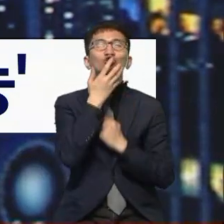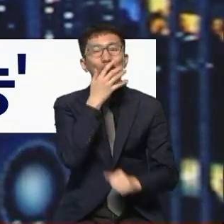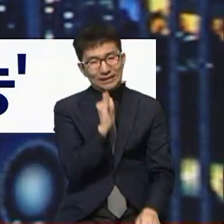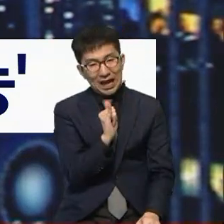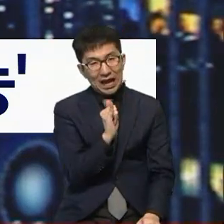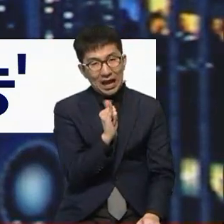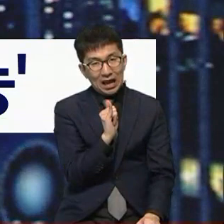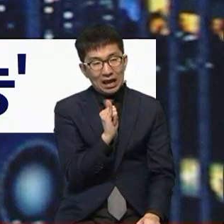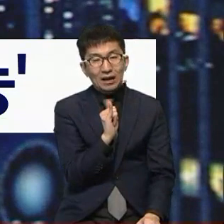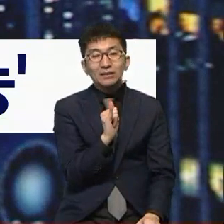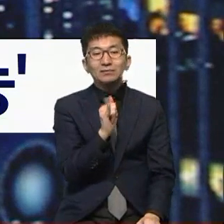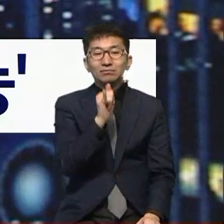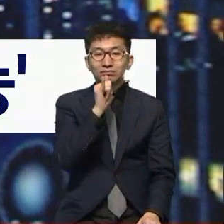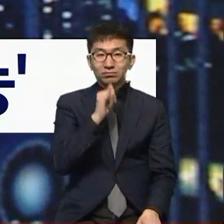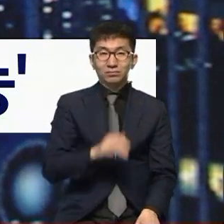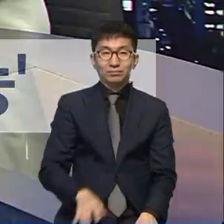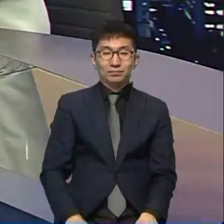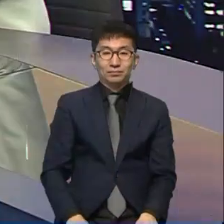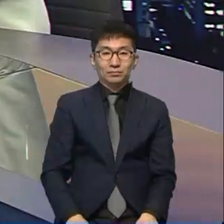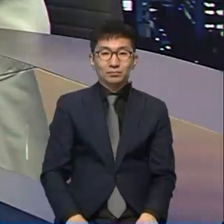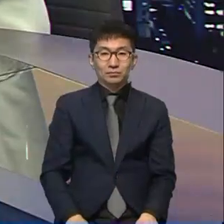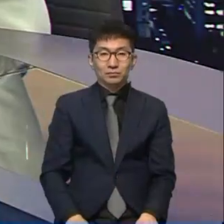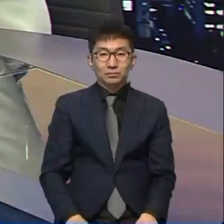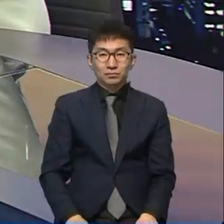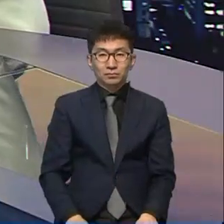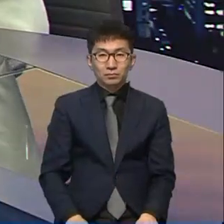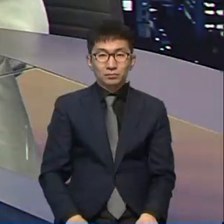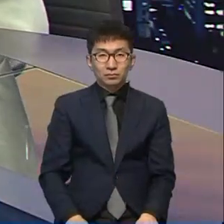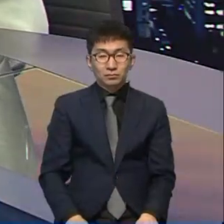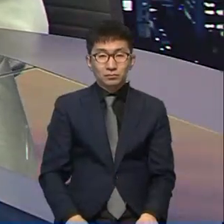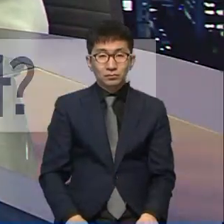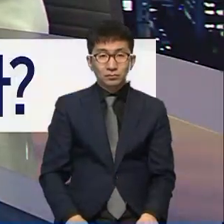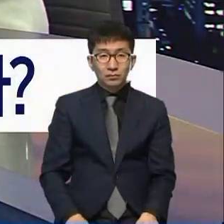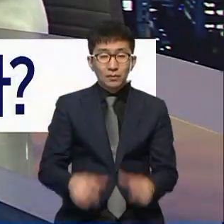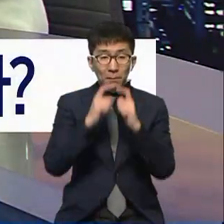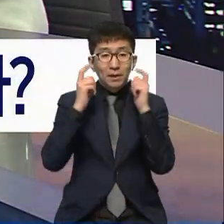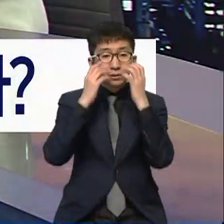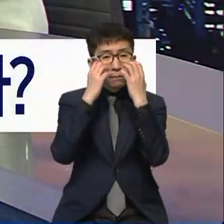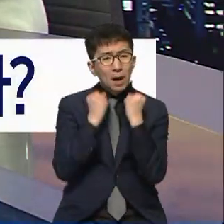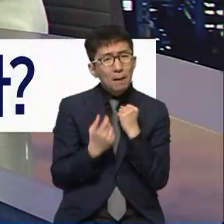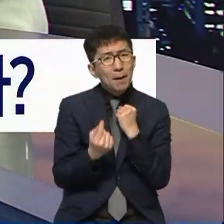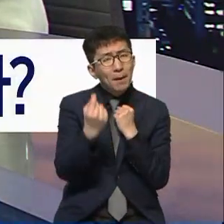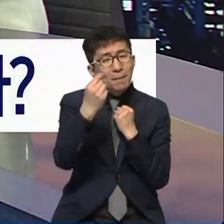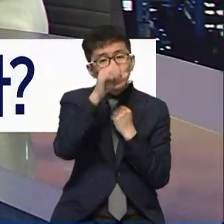더 논의될 수도 있을 것 같습니다. (앵커) 그러면 여당에서는 될 수 있는 대로 빨리 완화를 하자라고 방역당국에